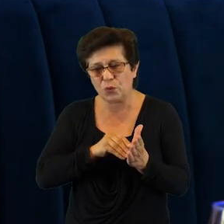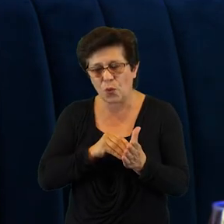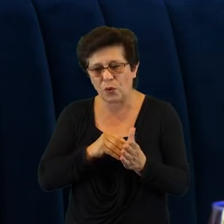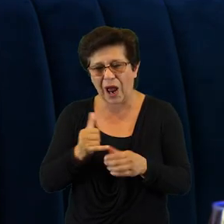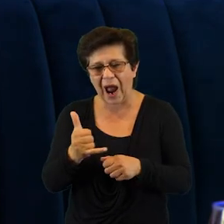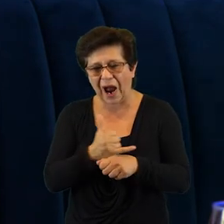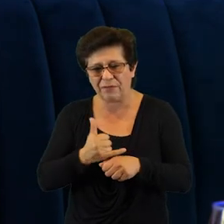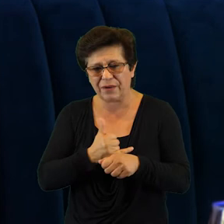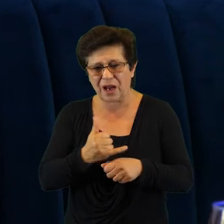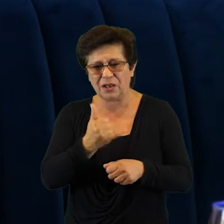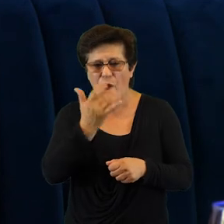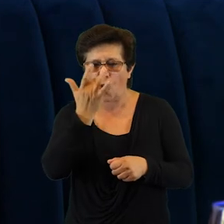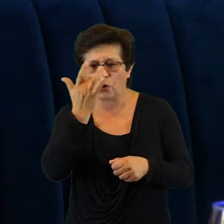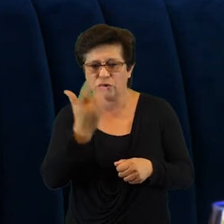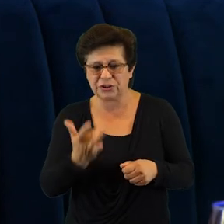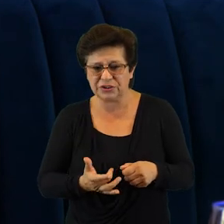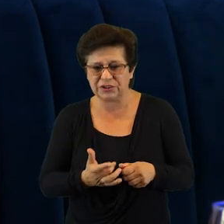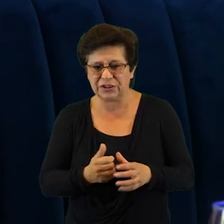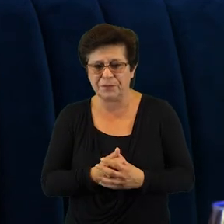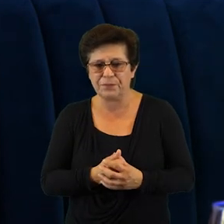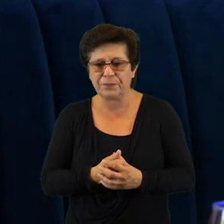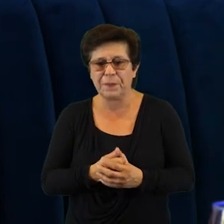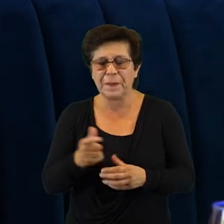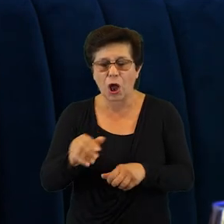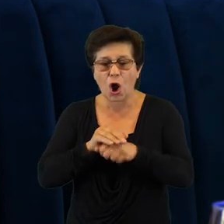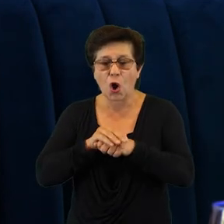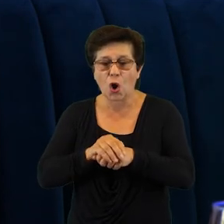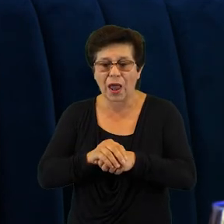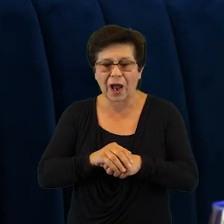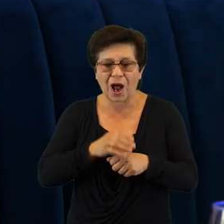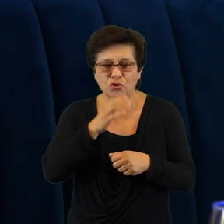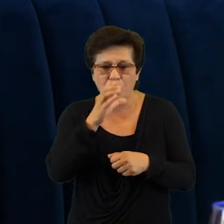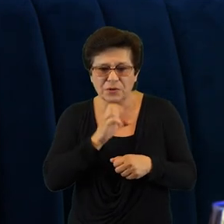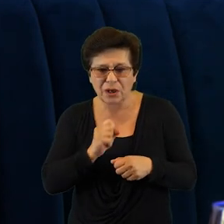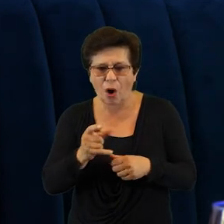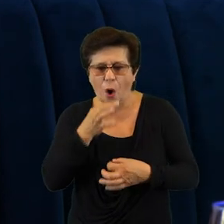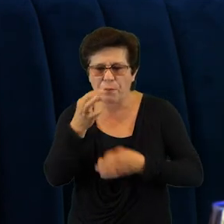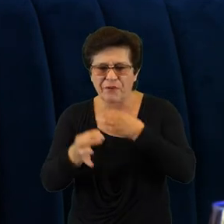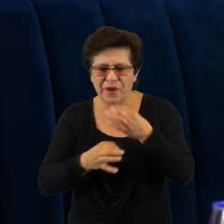o czym kolega Tadeusz Raabe opowiadał Słonimskiemu w tramwaju.